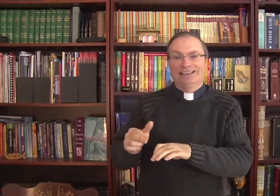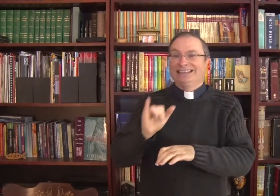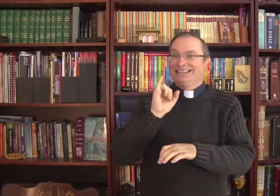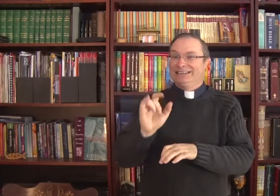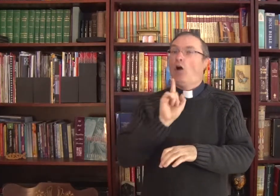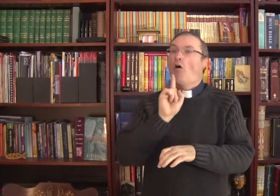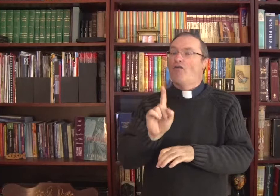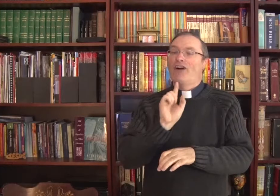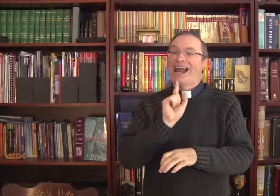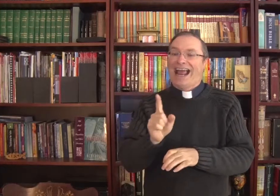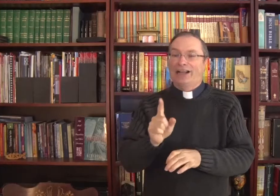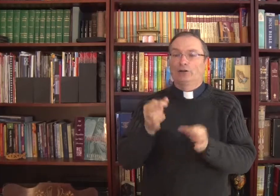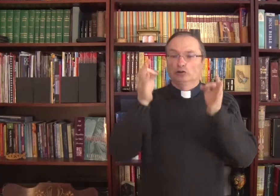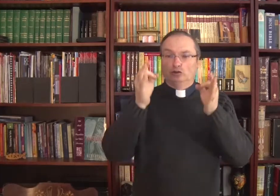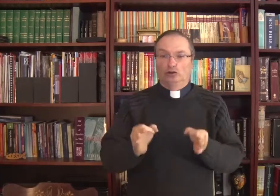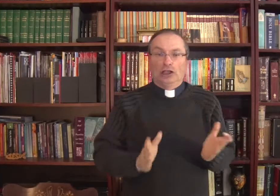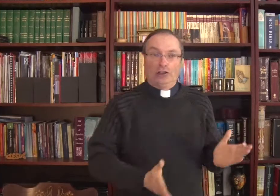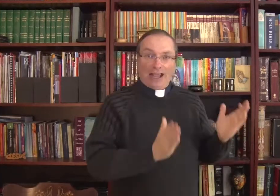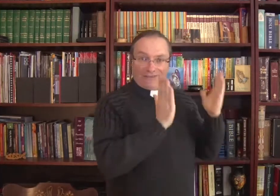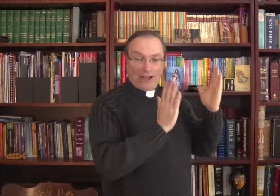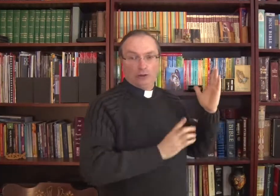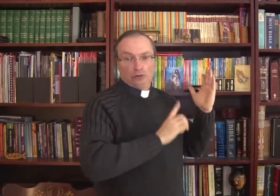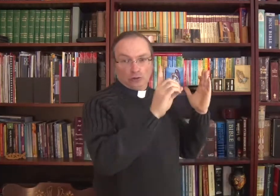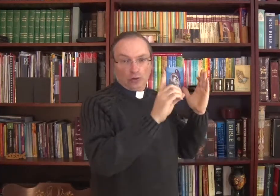Si on veut être juste envers Dieu,